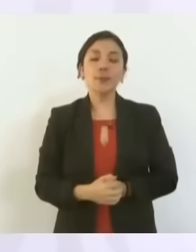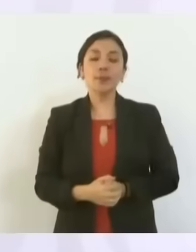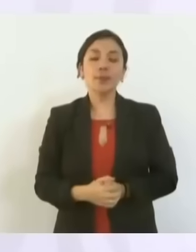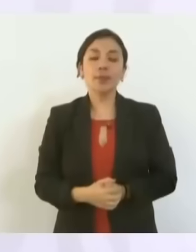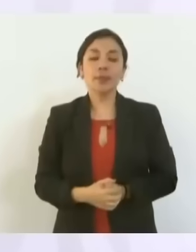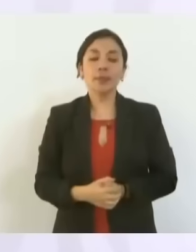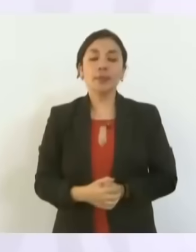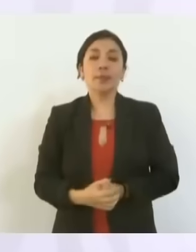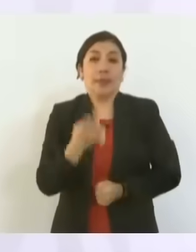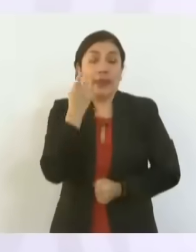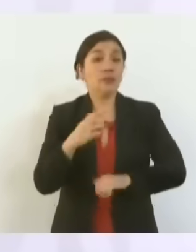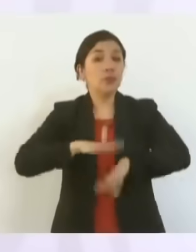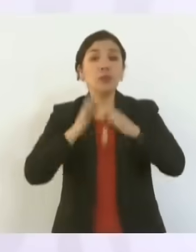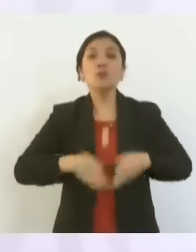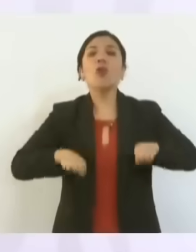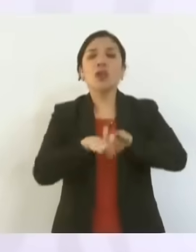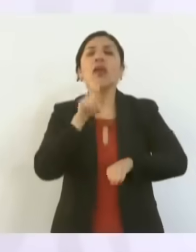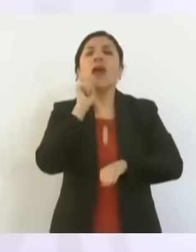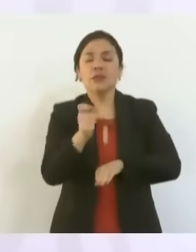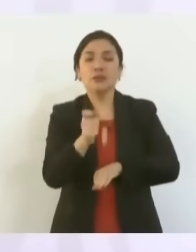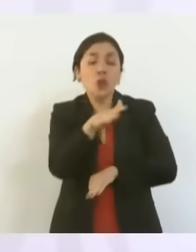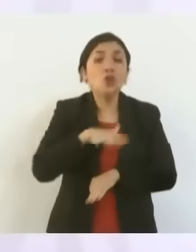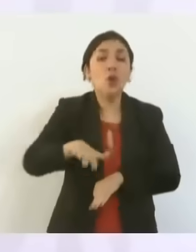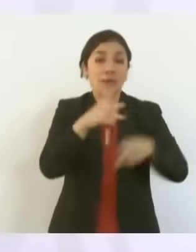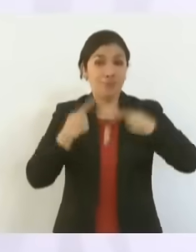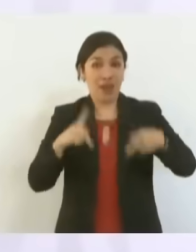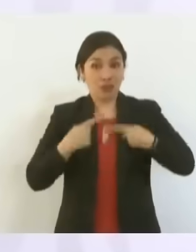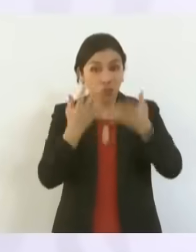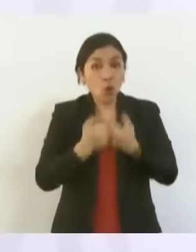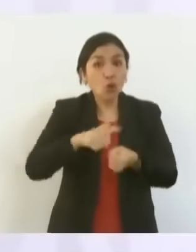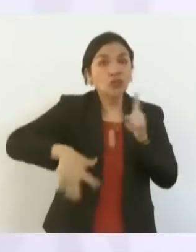cuya esencia se basa en la participación social y tiene como finalidad